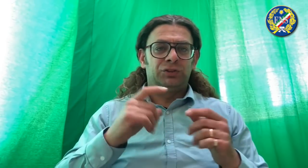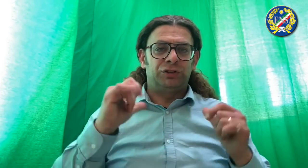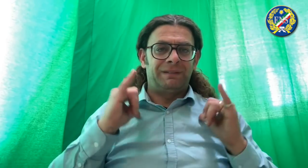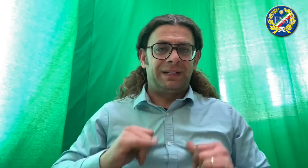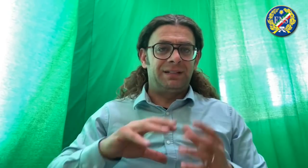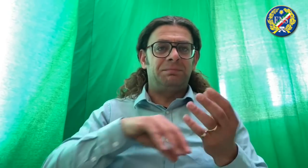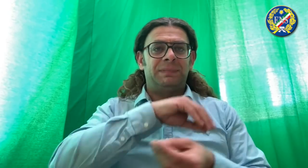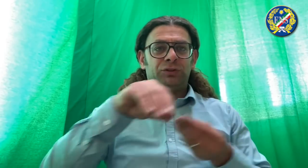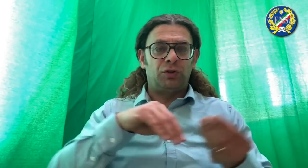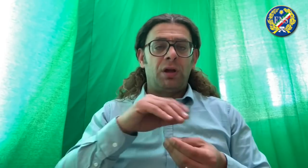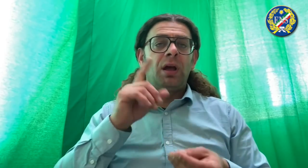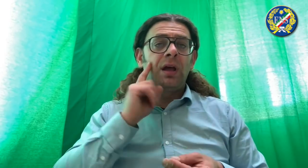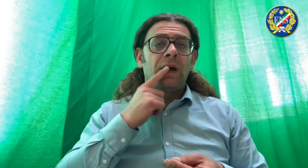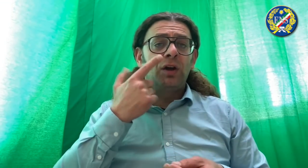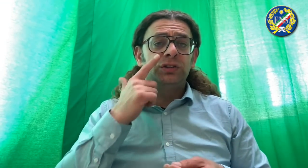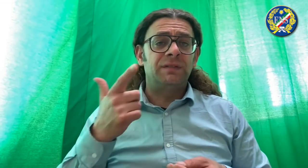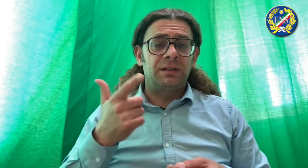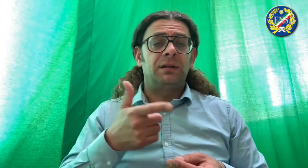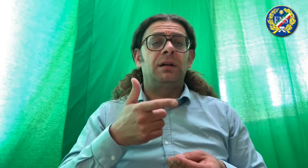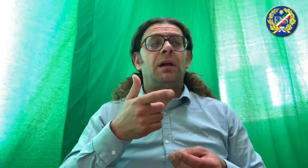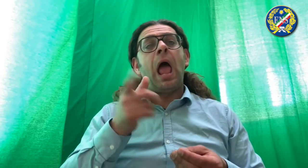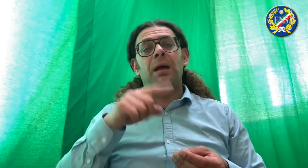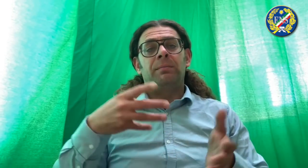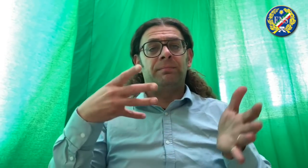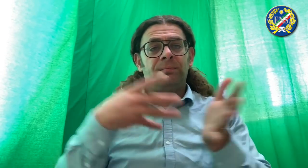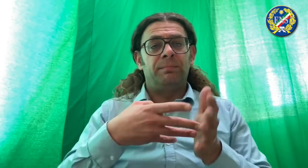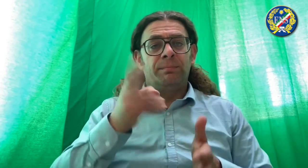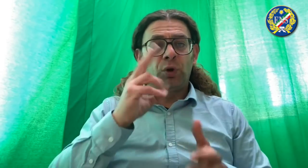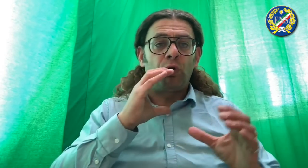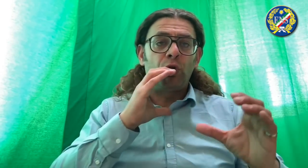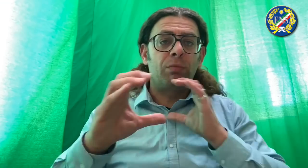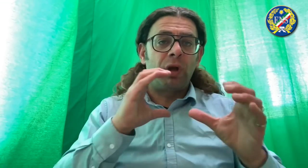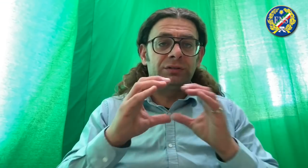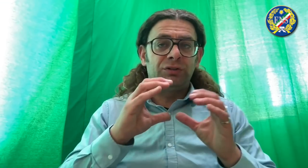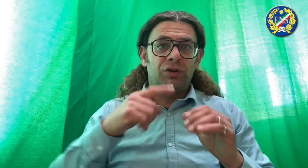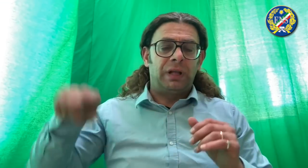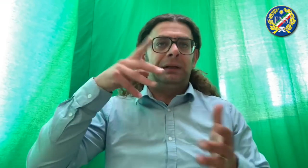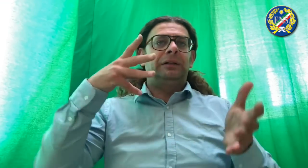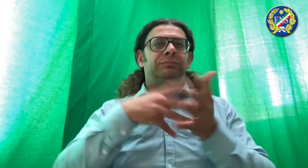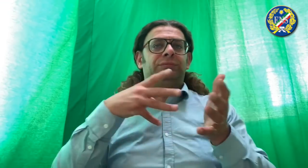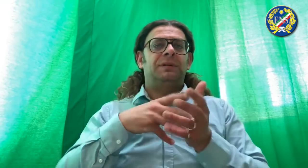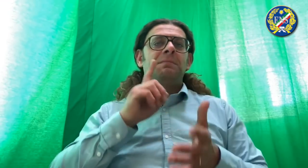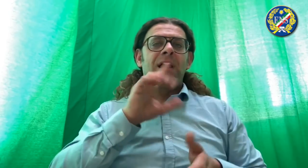la sordità non si vede tra gli invalidi civili, inoltre, le persone sorde hanno maggiori difficoltà nella comunicazione,